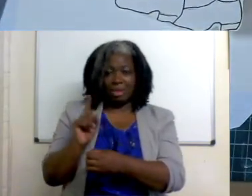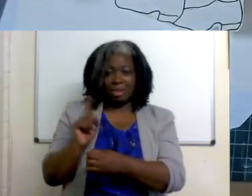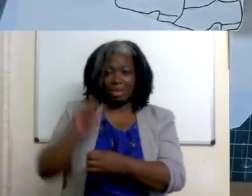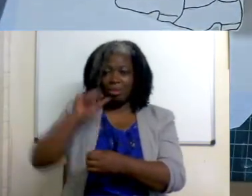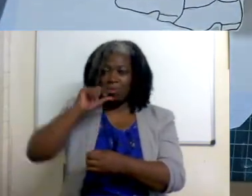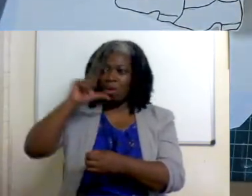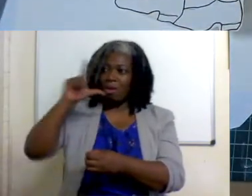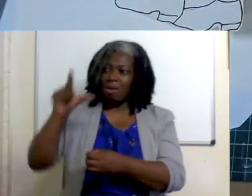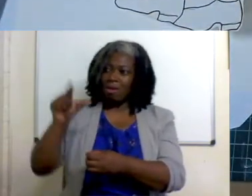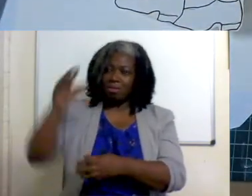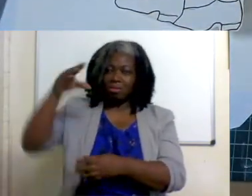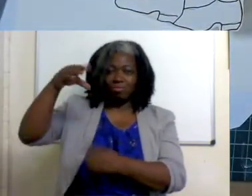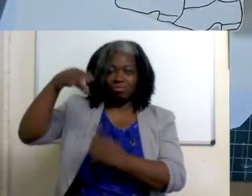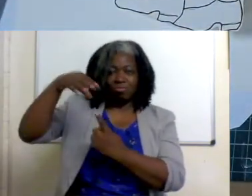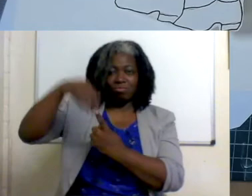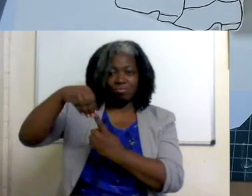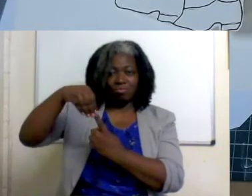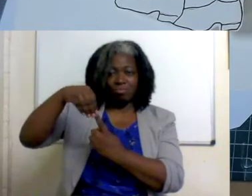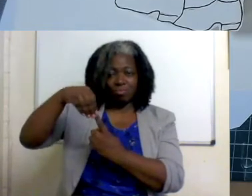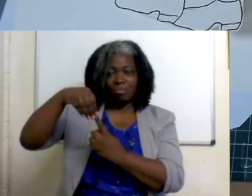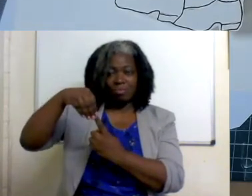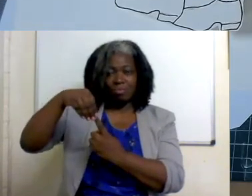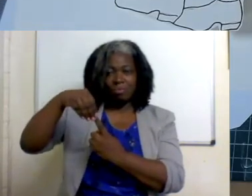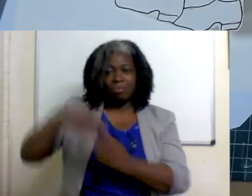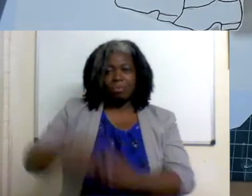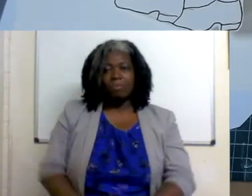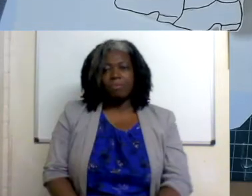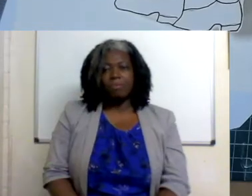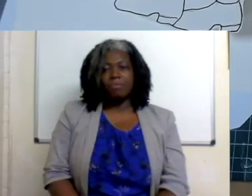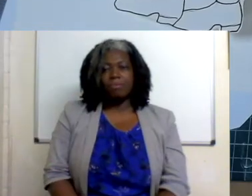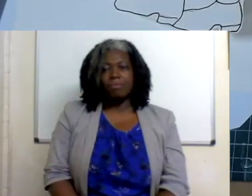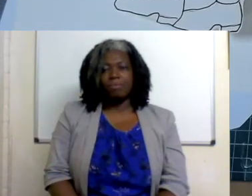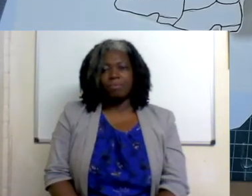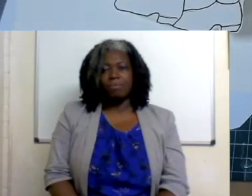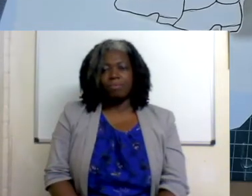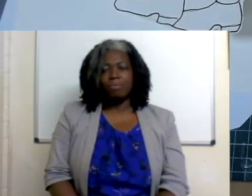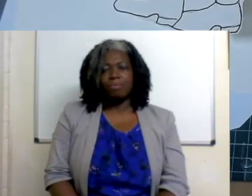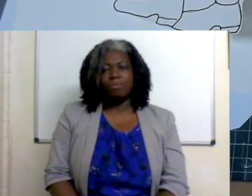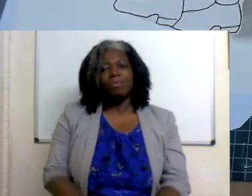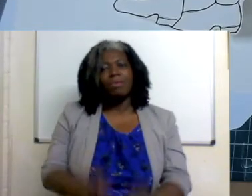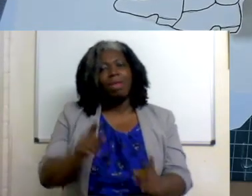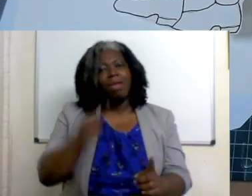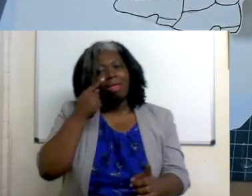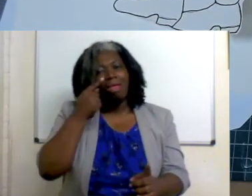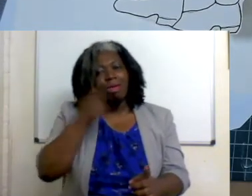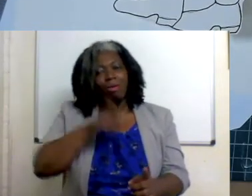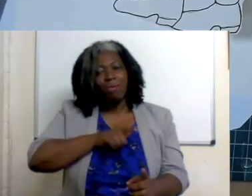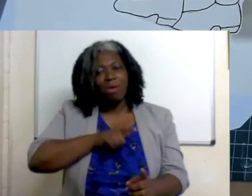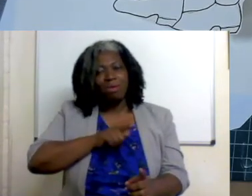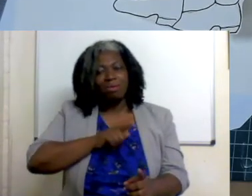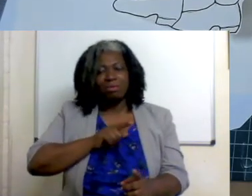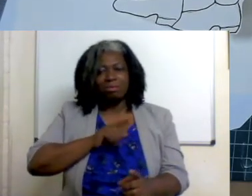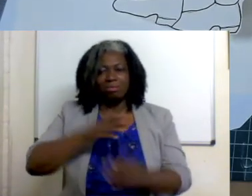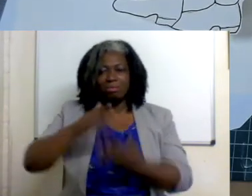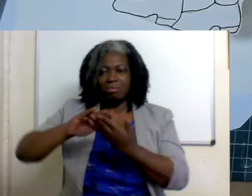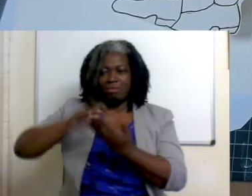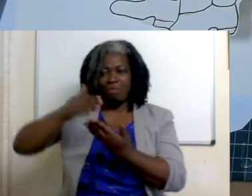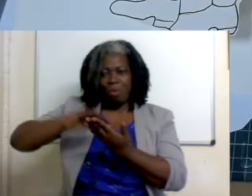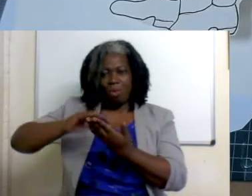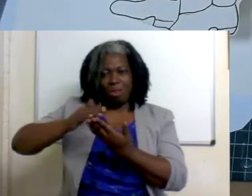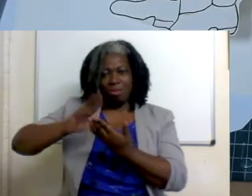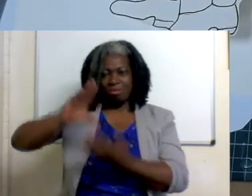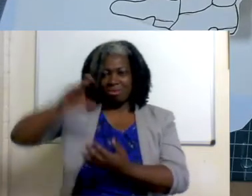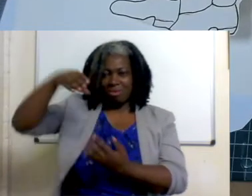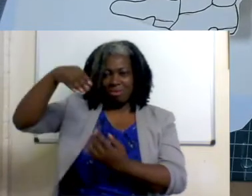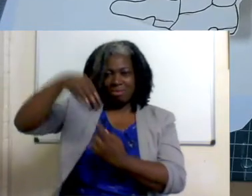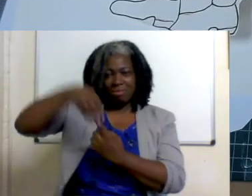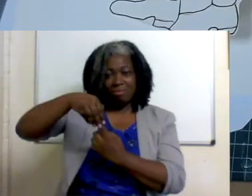bublinu nahoru, a to je proc jsem udelal dve. Abychom to mohli dat pres